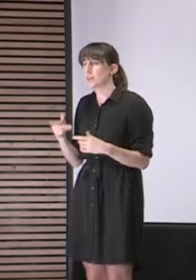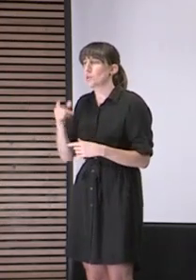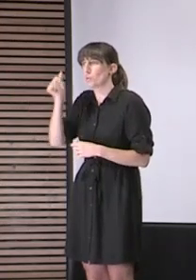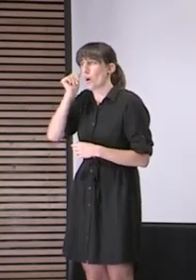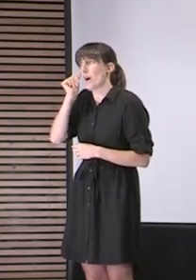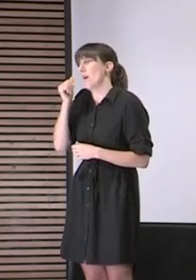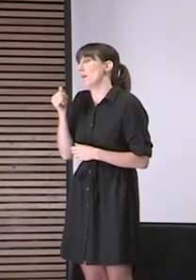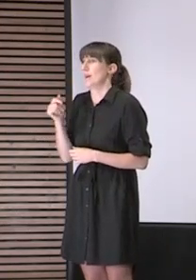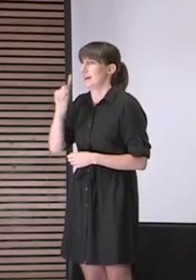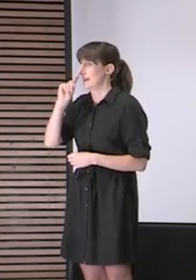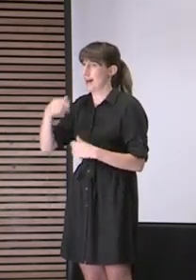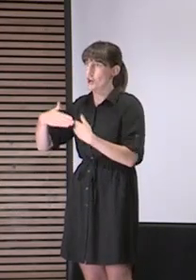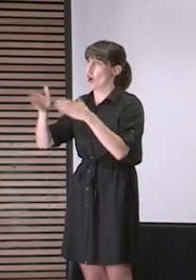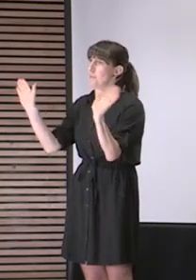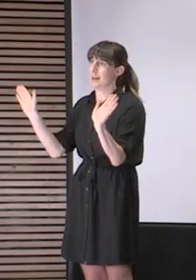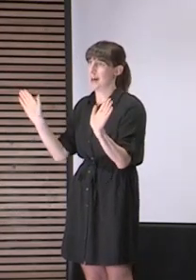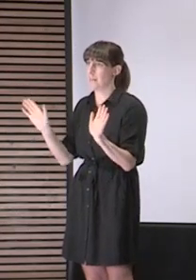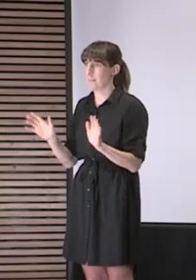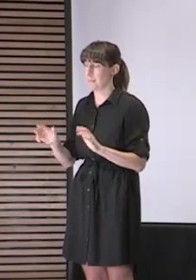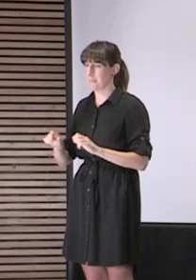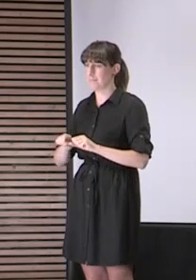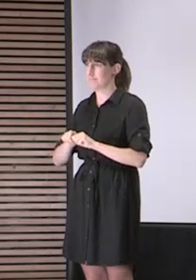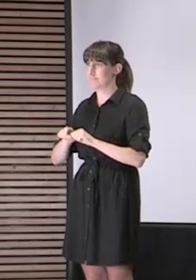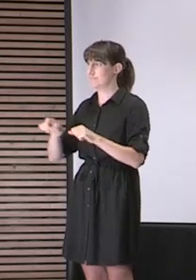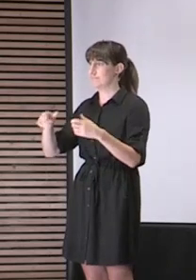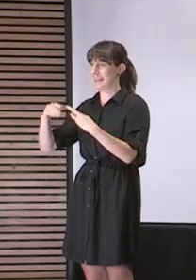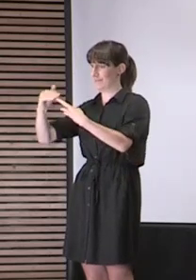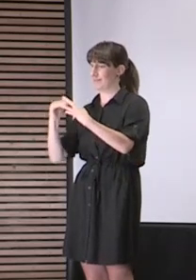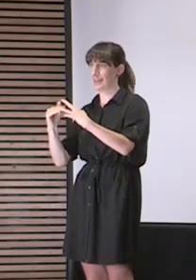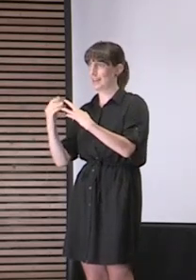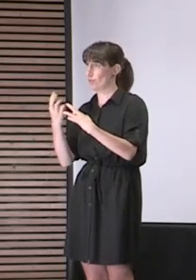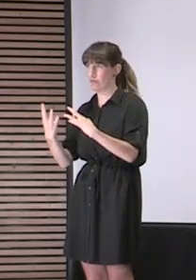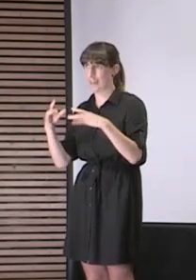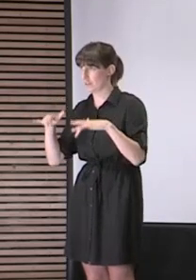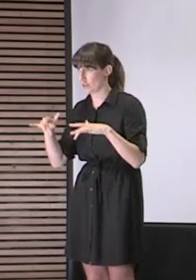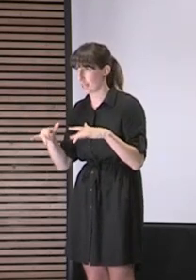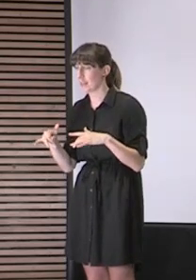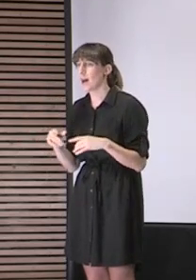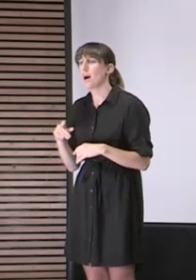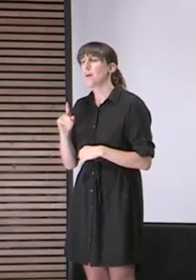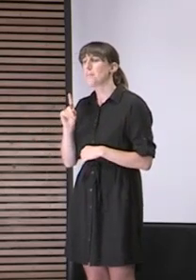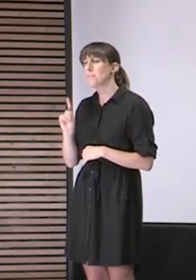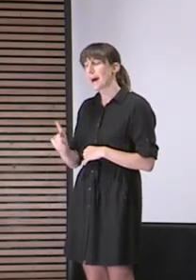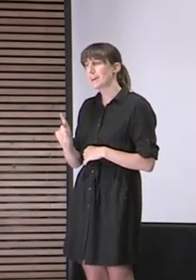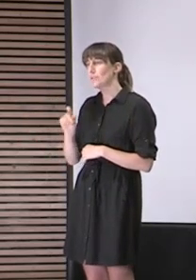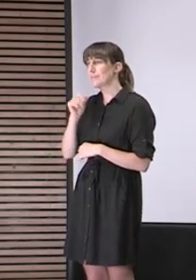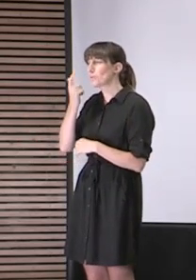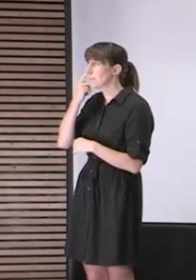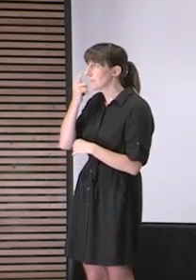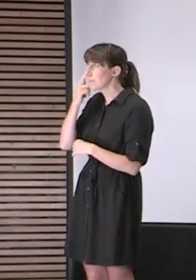Jacinda Ardern: Si ve, por ejemplo, un crecimiento exponencial en los casos, entonces obviamente eso enviará una señal a los neozelandeses. No hemos visto eso. Pero hay